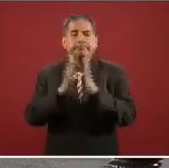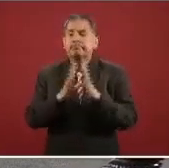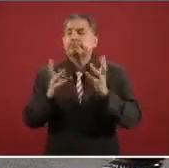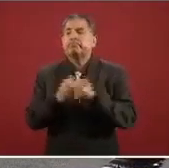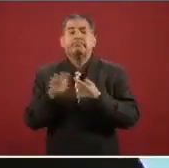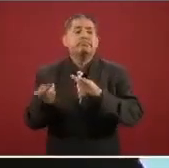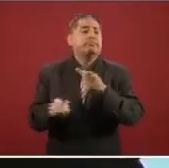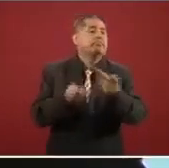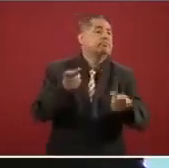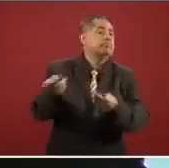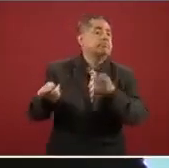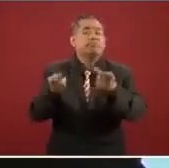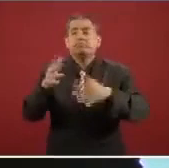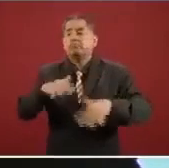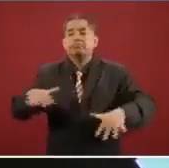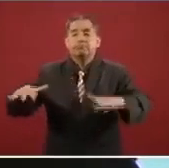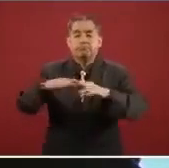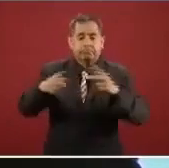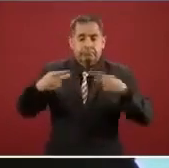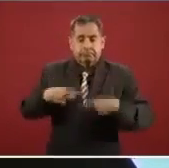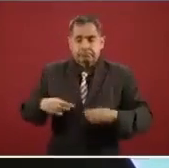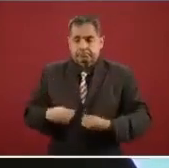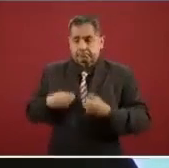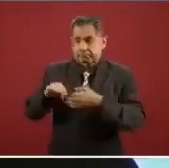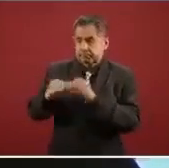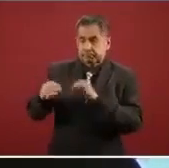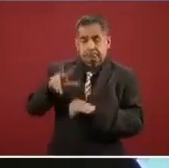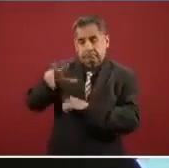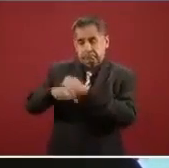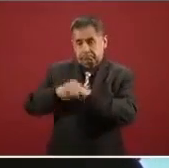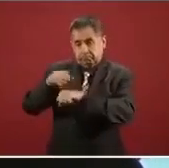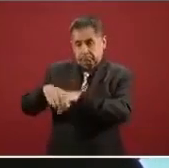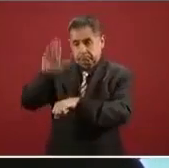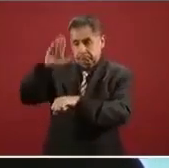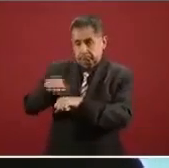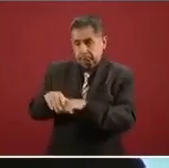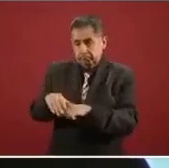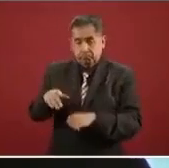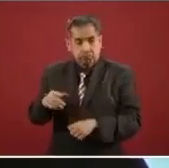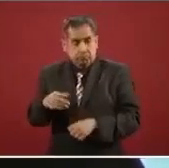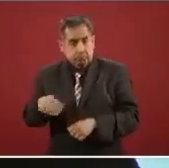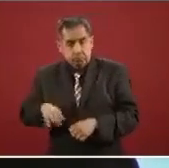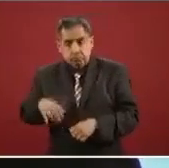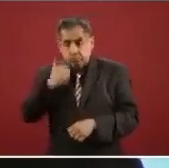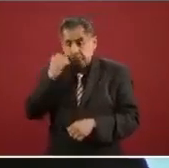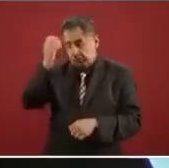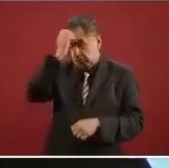a todos los habitantes mayores de edad que estuvieran interesados en emitir su opinión